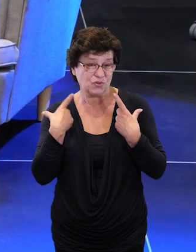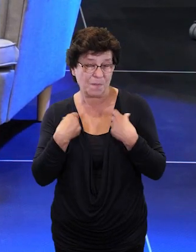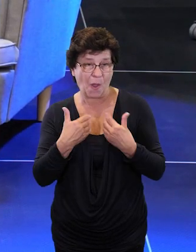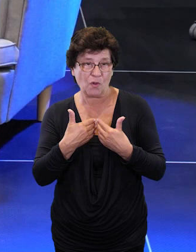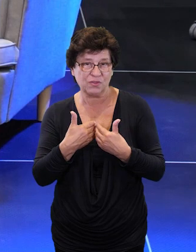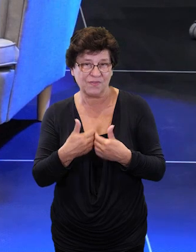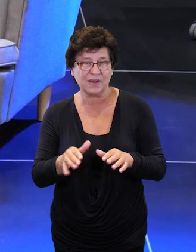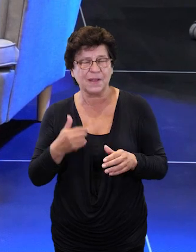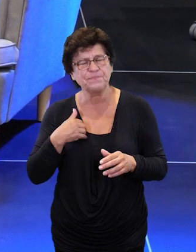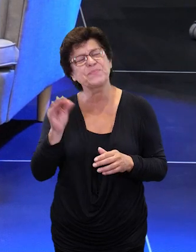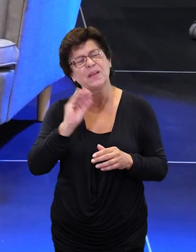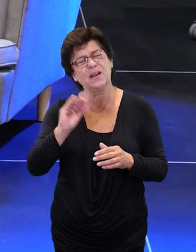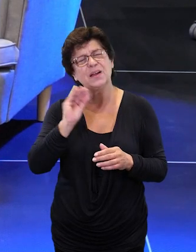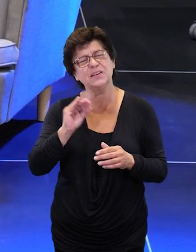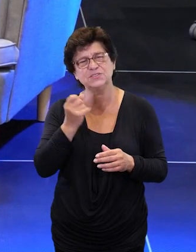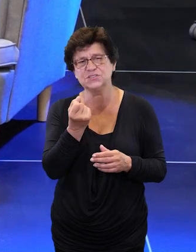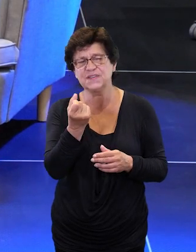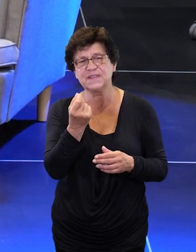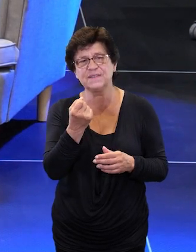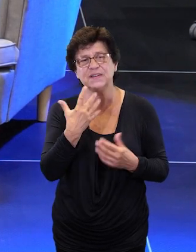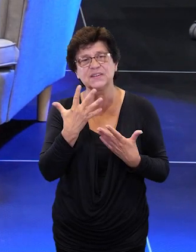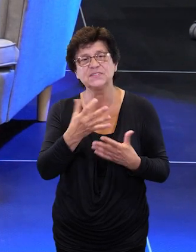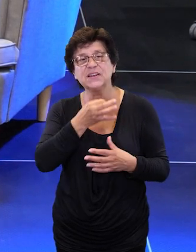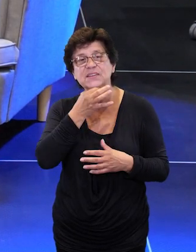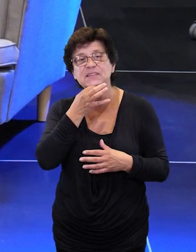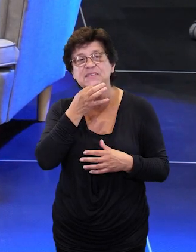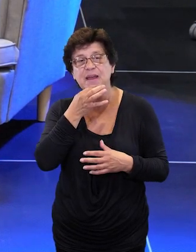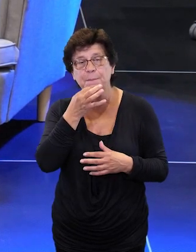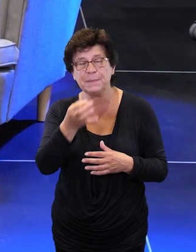Ale ja jeszcze na chwilę bym chciała się tutaj zatrzymać